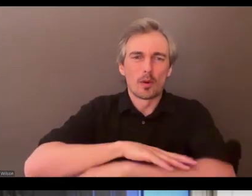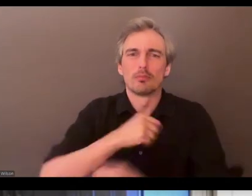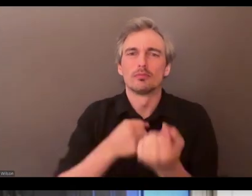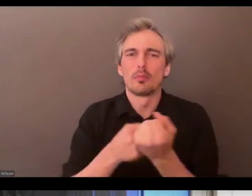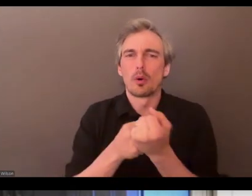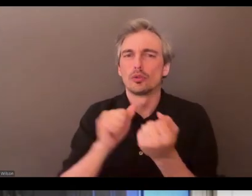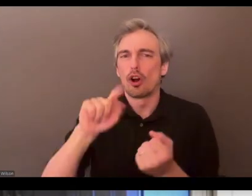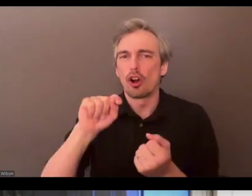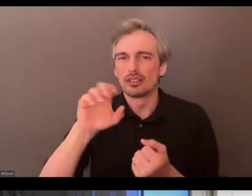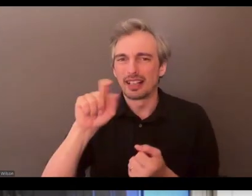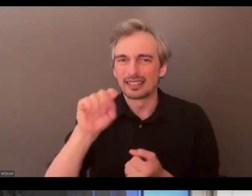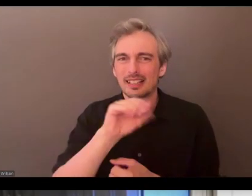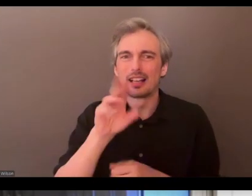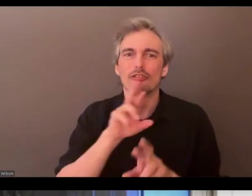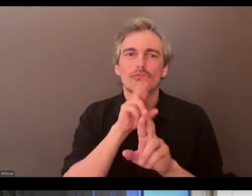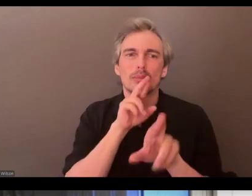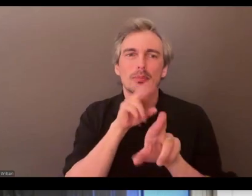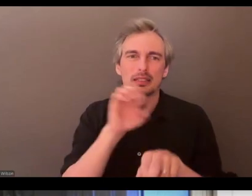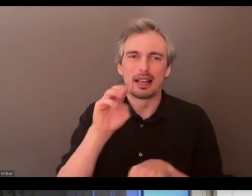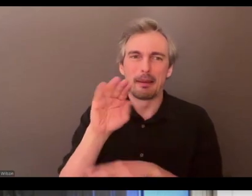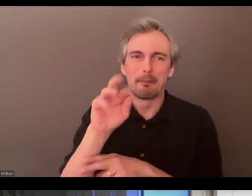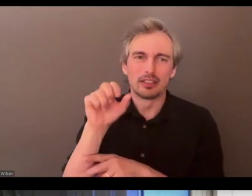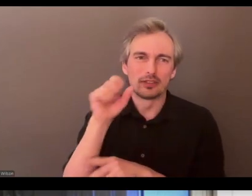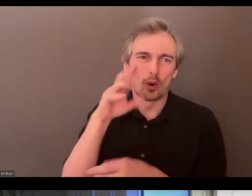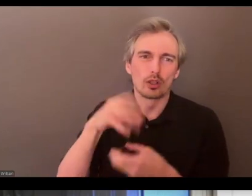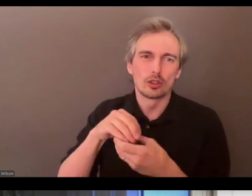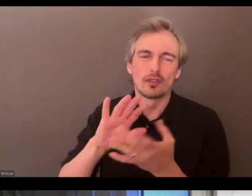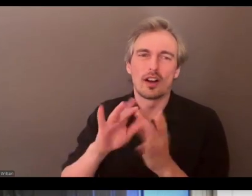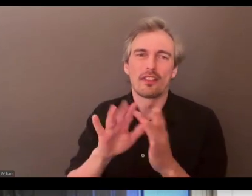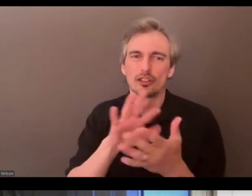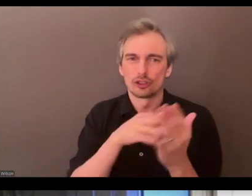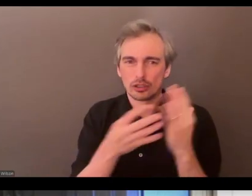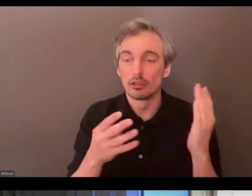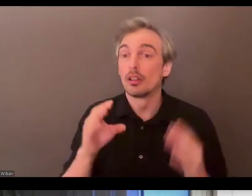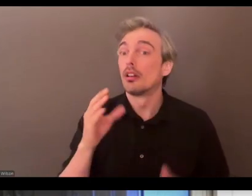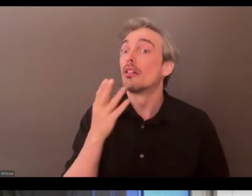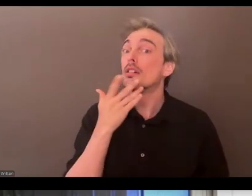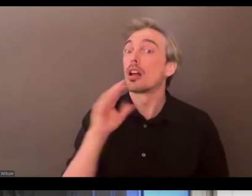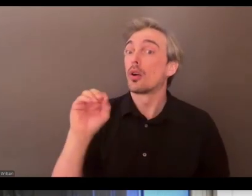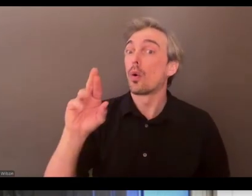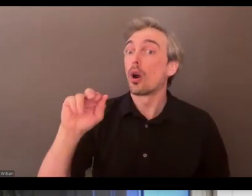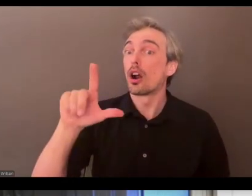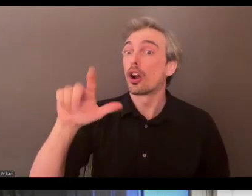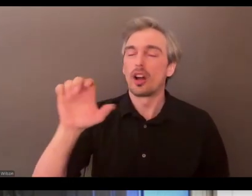Color Oracleは、複数の視覚タイプに対してデザイ ンをチェックするための無料の色覚異常シミュレ ータ ーです。